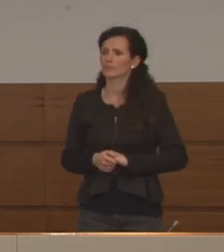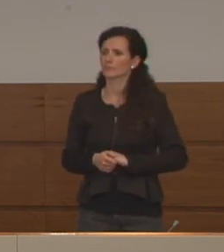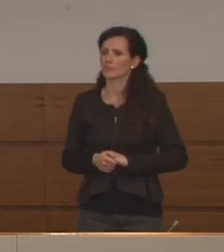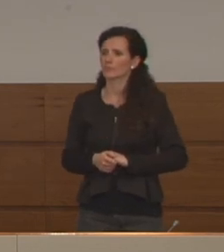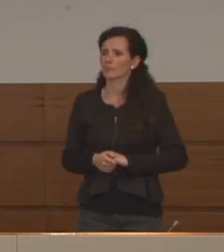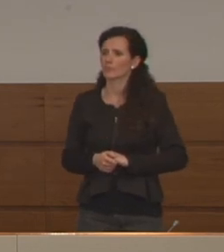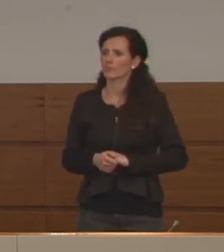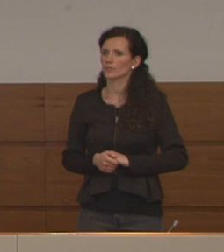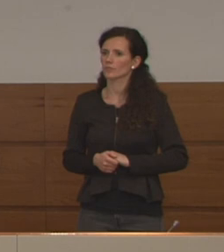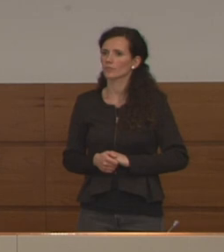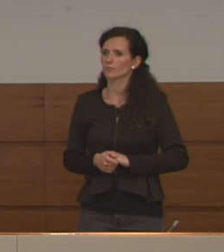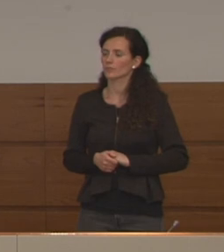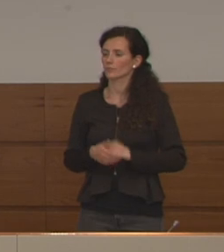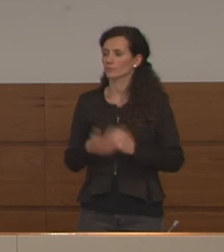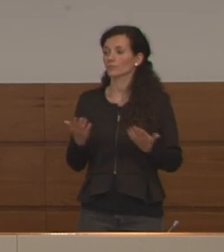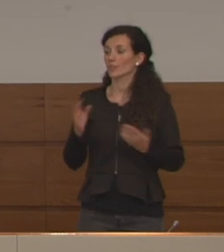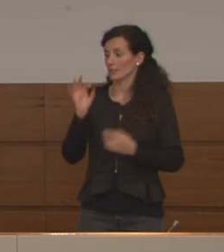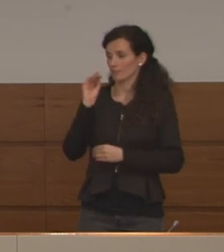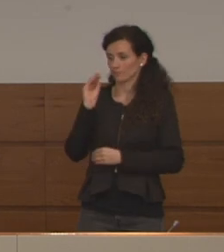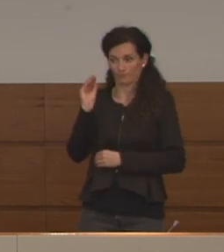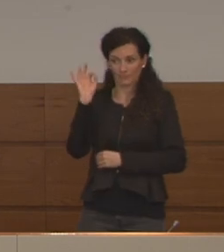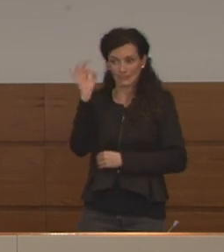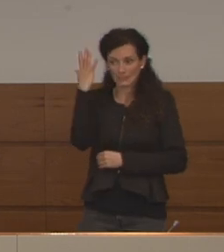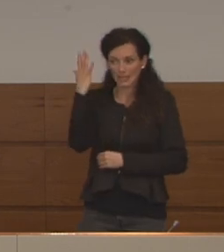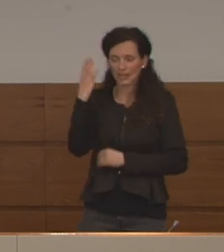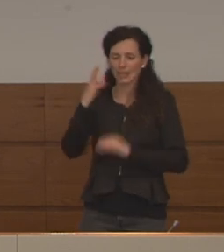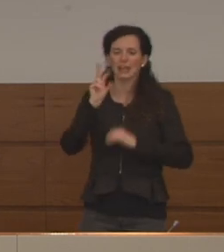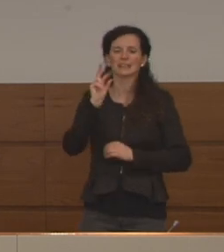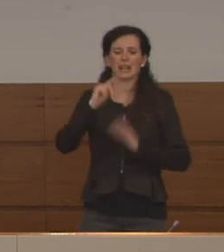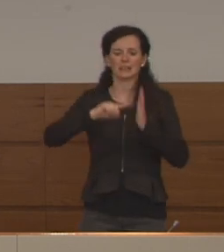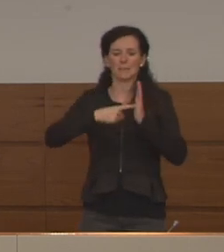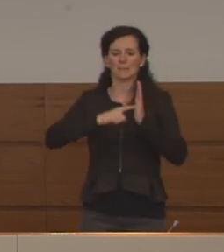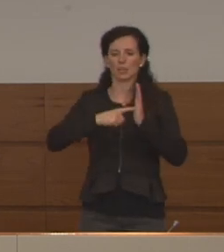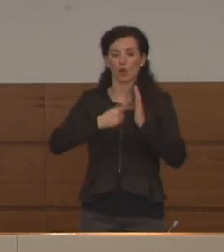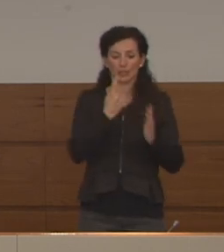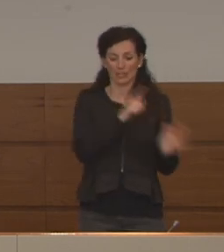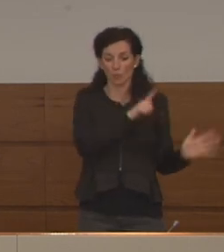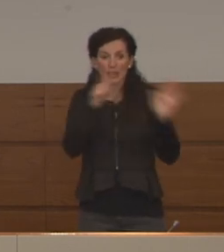Se distribuiamo 30 milioni di mascherine a settimana